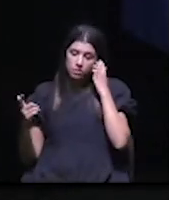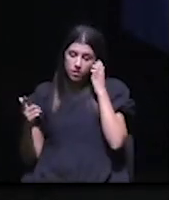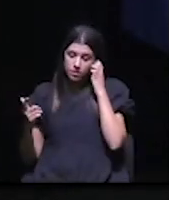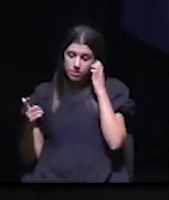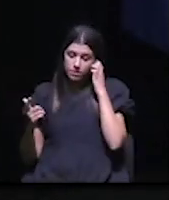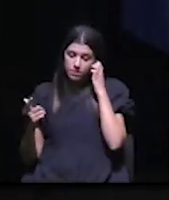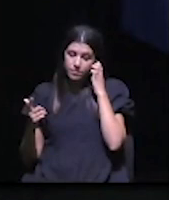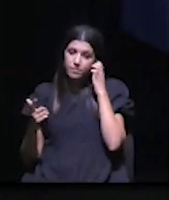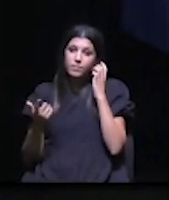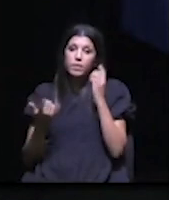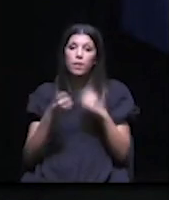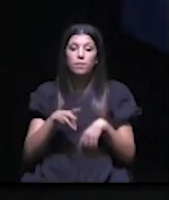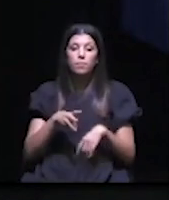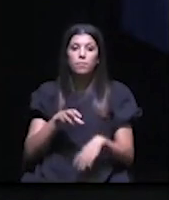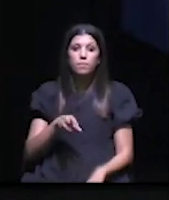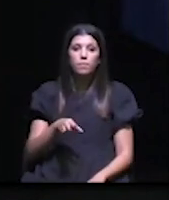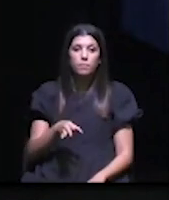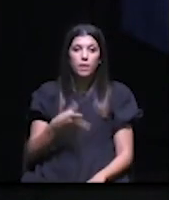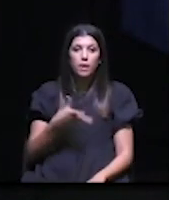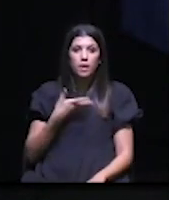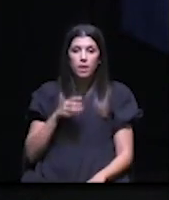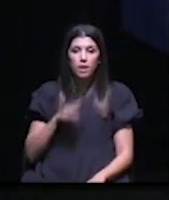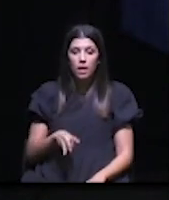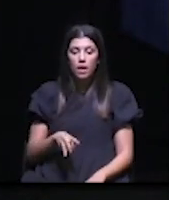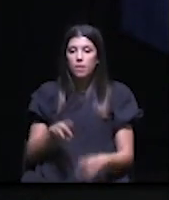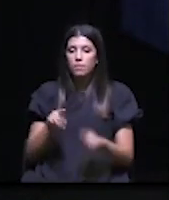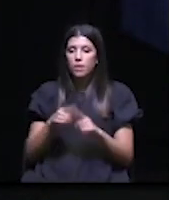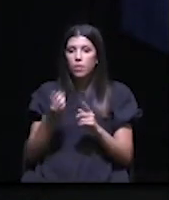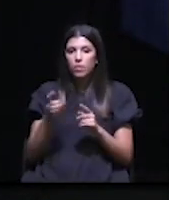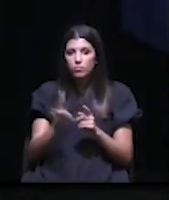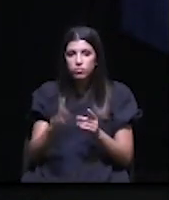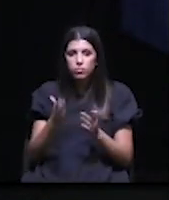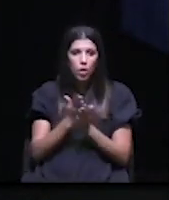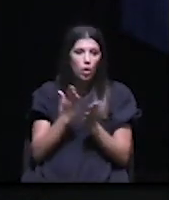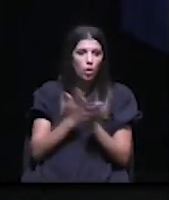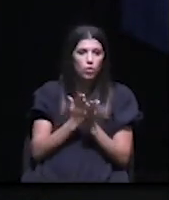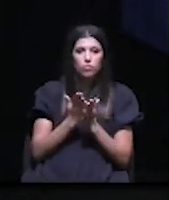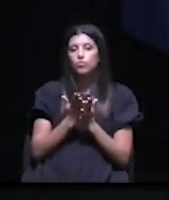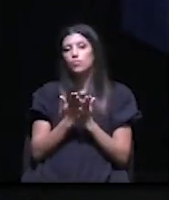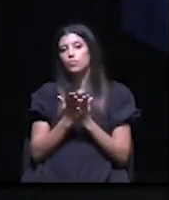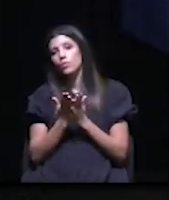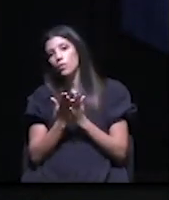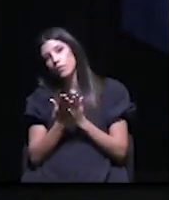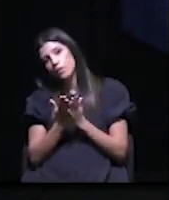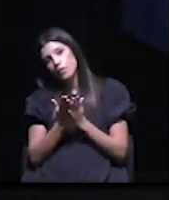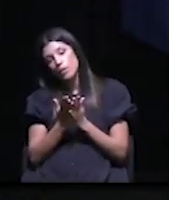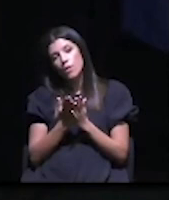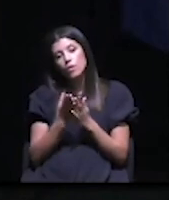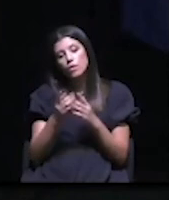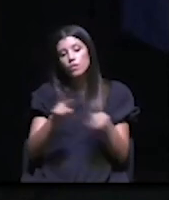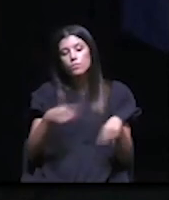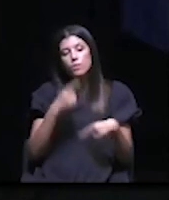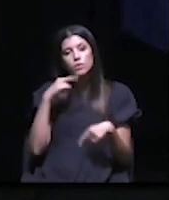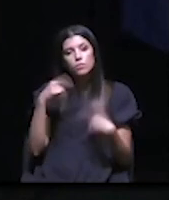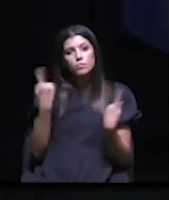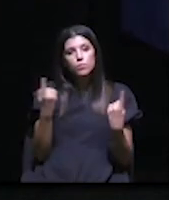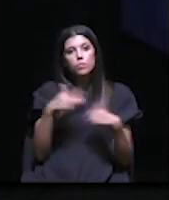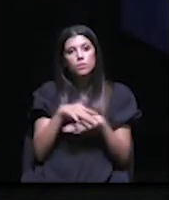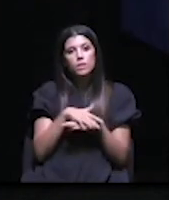serão questões essenciais a acessibilidade às escolas, a localização dos vários equipamentos educativos, ou os parâmetros do espaço público e da rede viária junto às escolas.